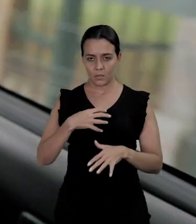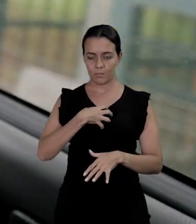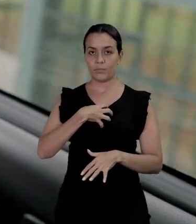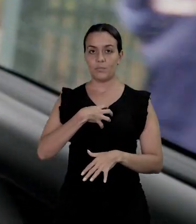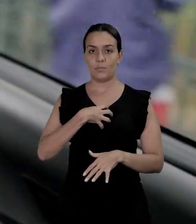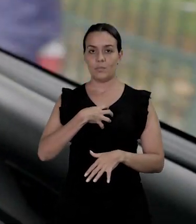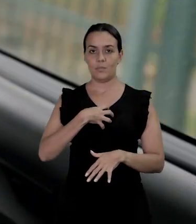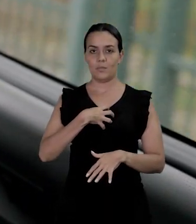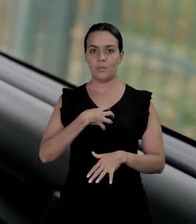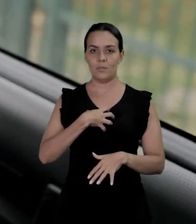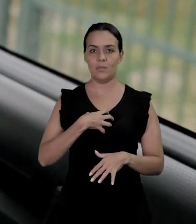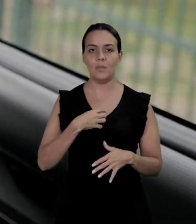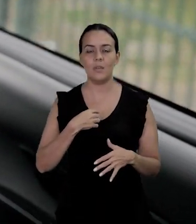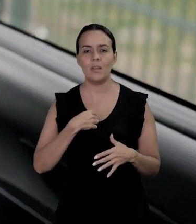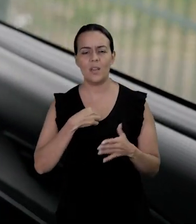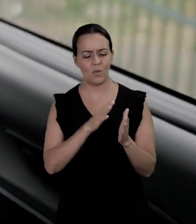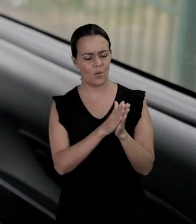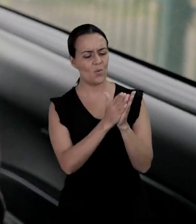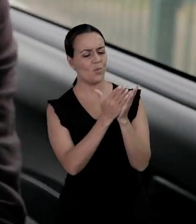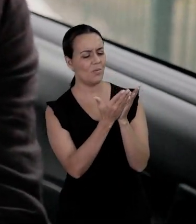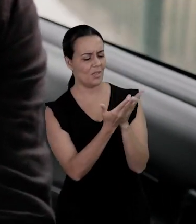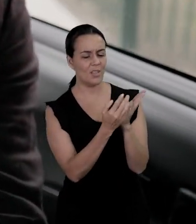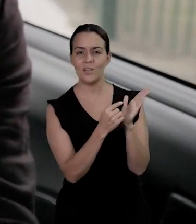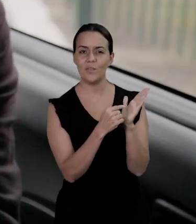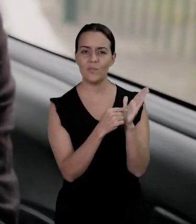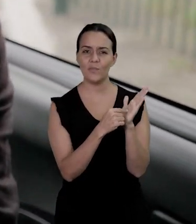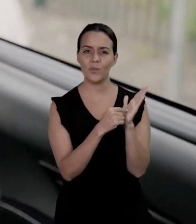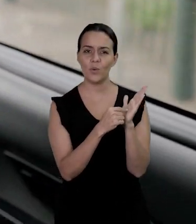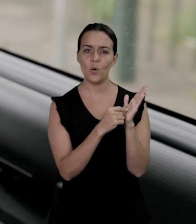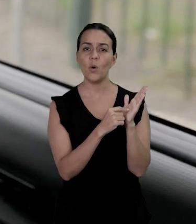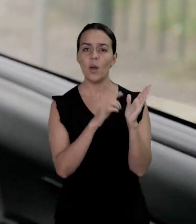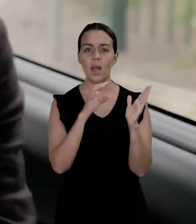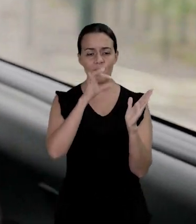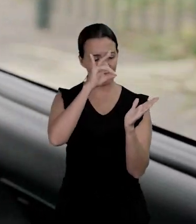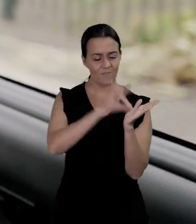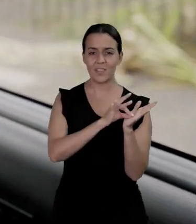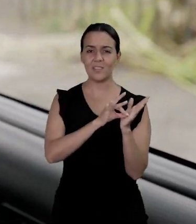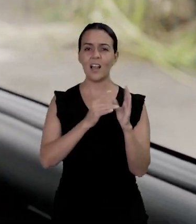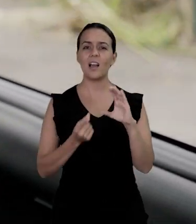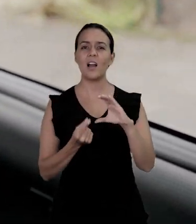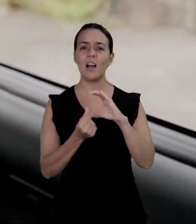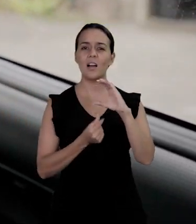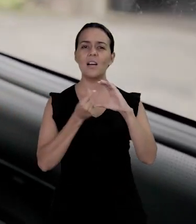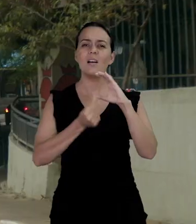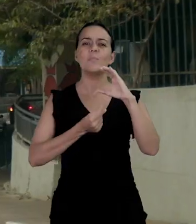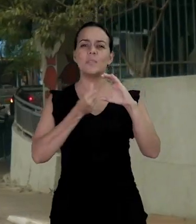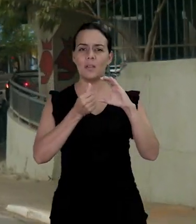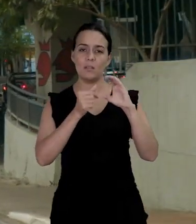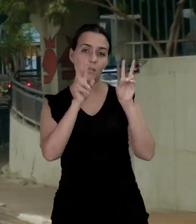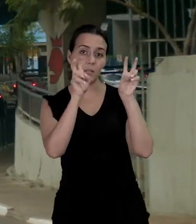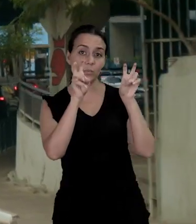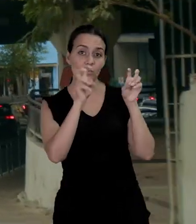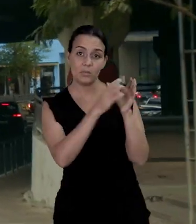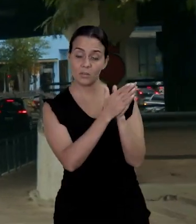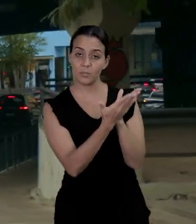livro que me impactou muito, do Mark Fisher, O Realismo Capitalista, que ele fala um pouco sobre isso, que a velocidade